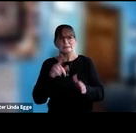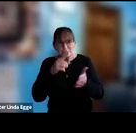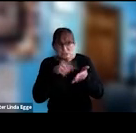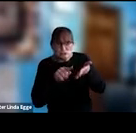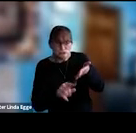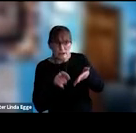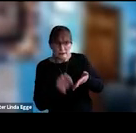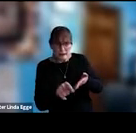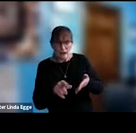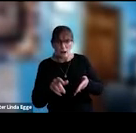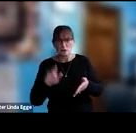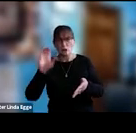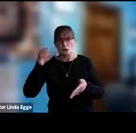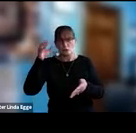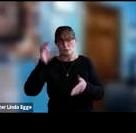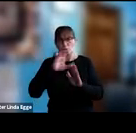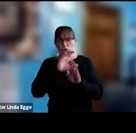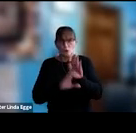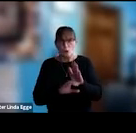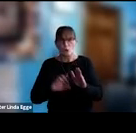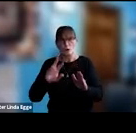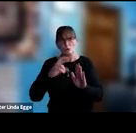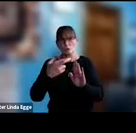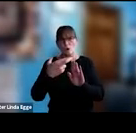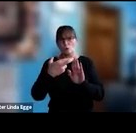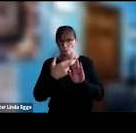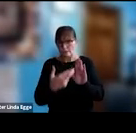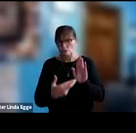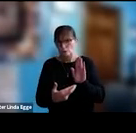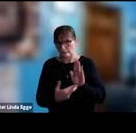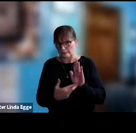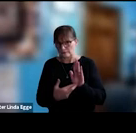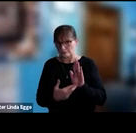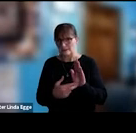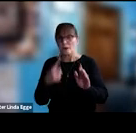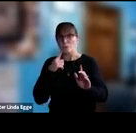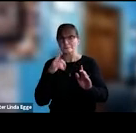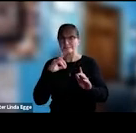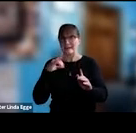el Código de Reglamentos Federales. Una vez que descubrí el Código de Reglamentos Federales